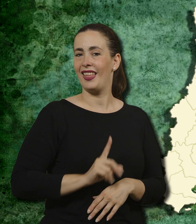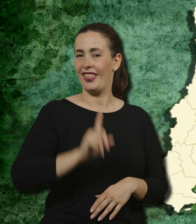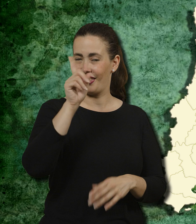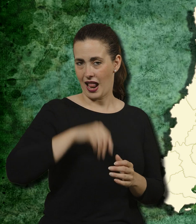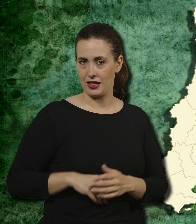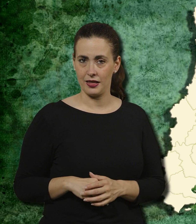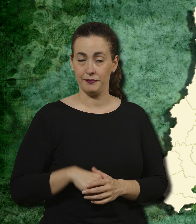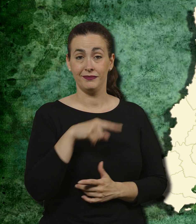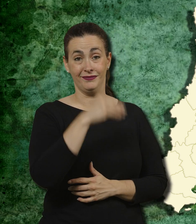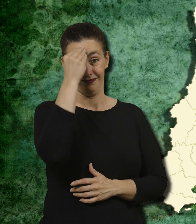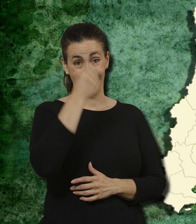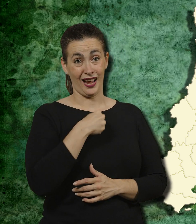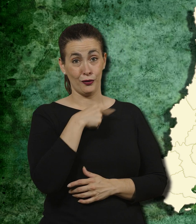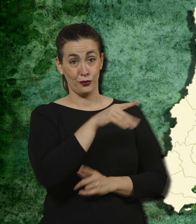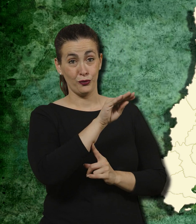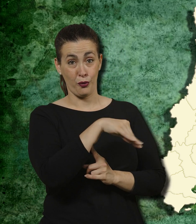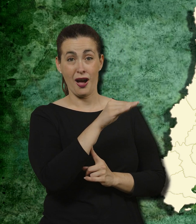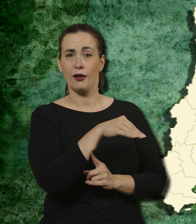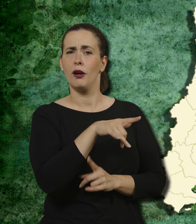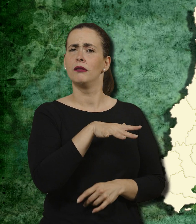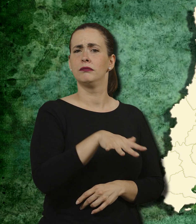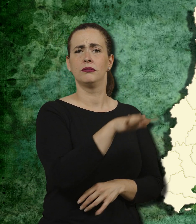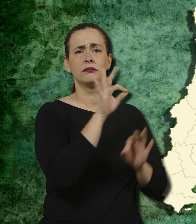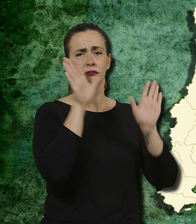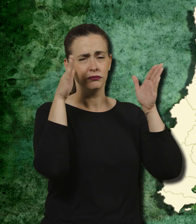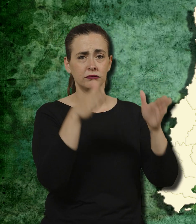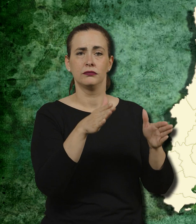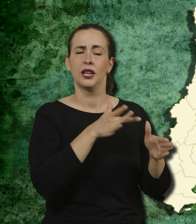és més que un espai dedicat a l'espiritualitat,